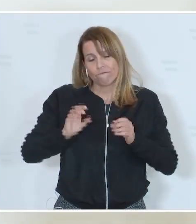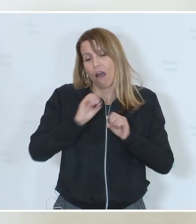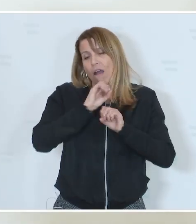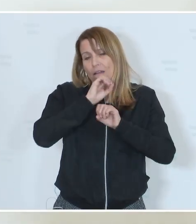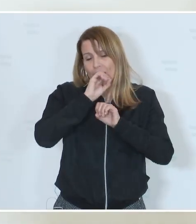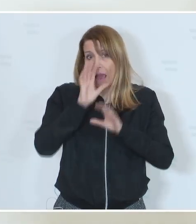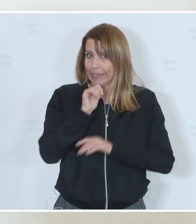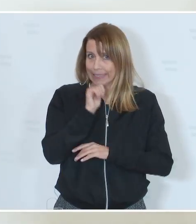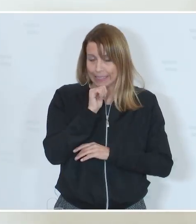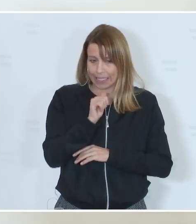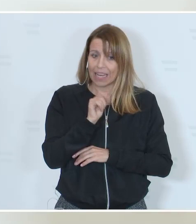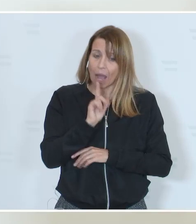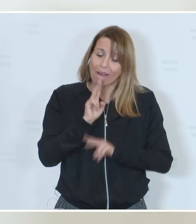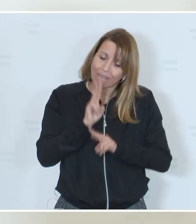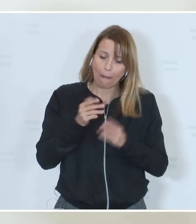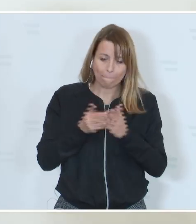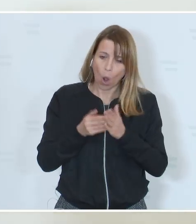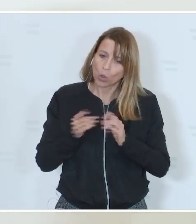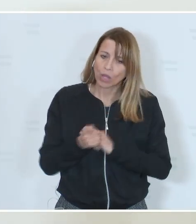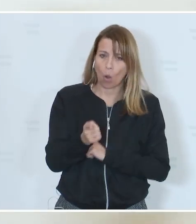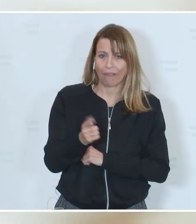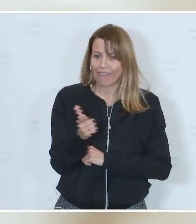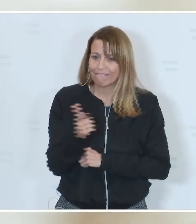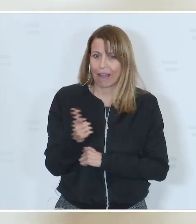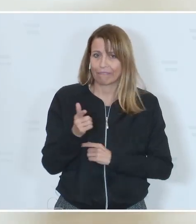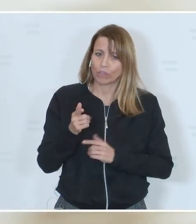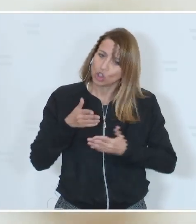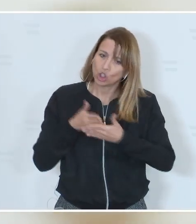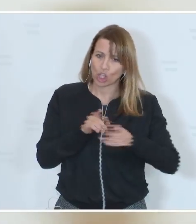benötigen einen dauerhaften Waffenstillstand, um diesen Konflikt zu Ende zu bringen.